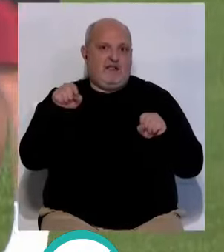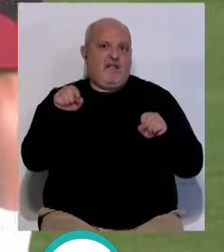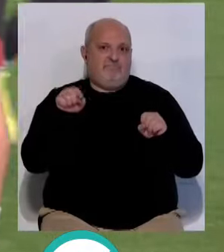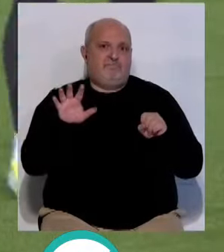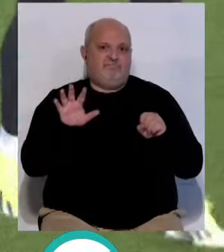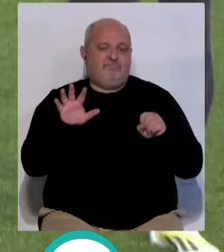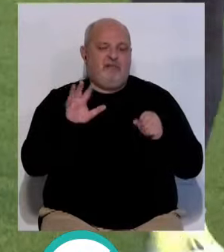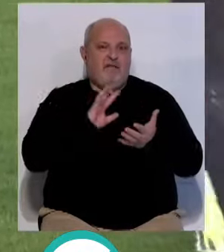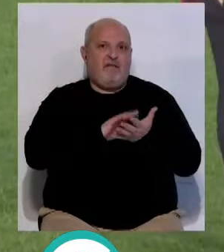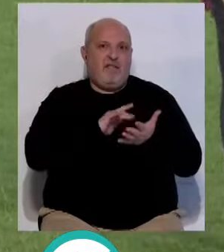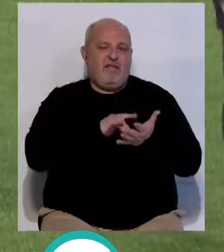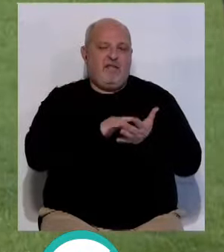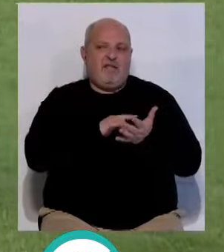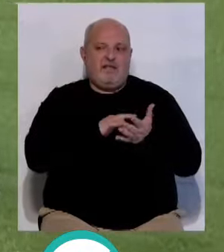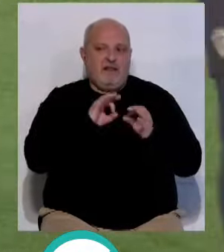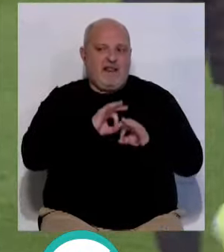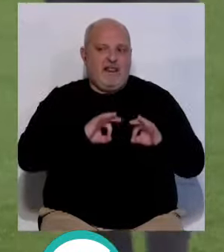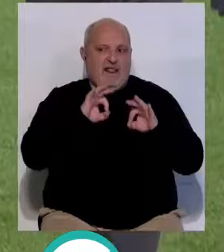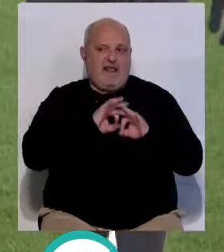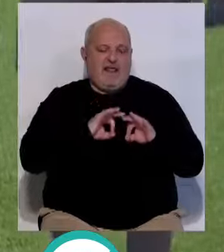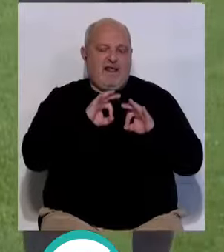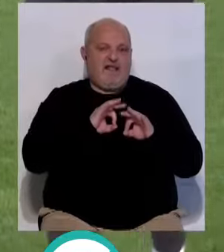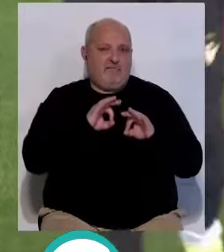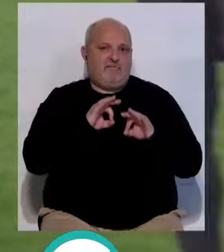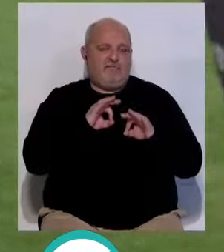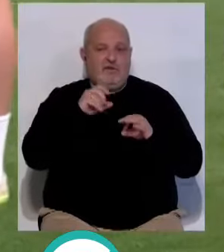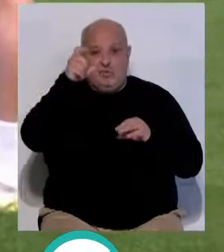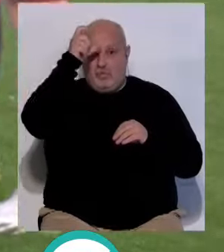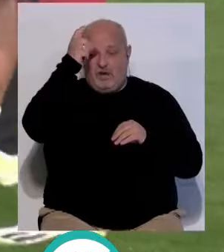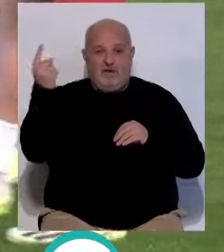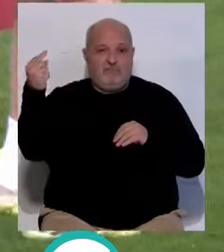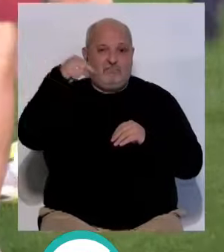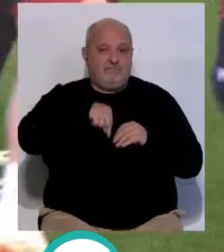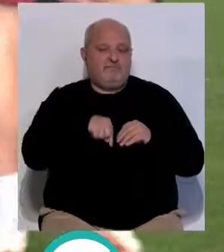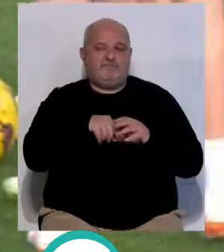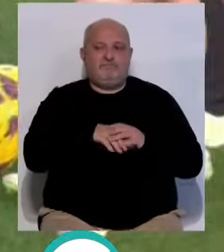en el Valencia ni Chiche ni limonada y viene de Turquía ahora o sea que yo creo que es un jugador